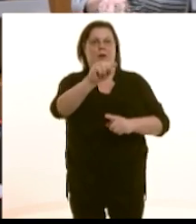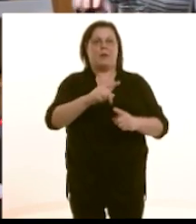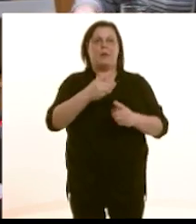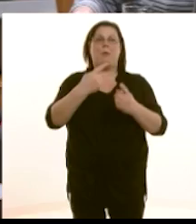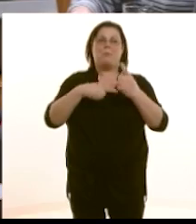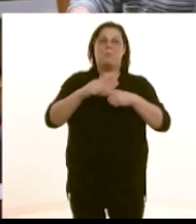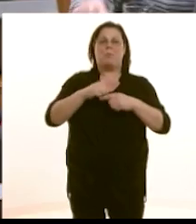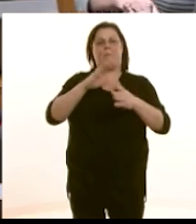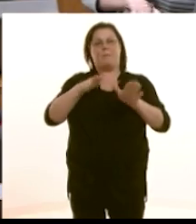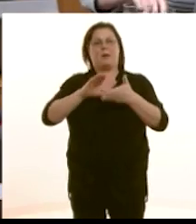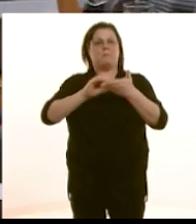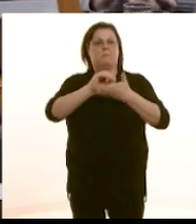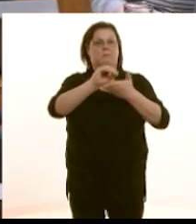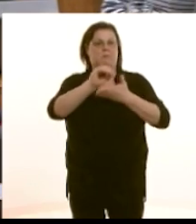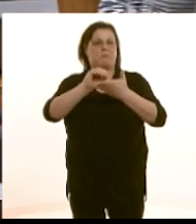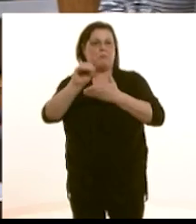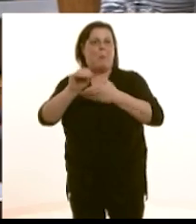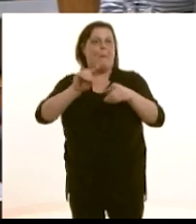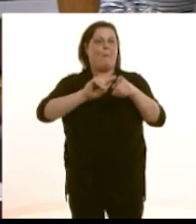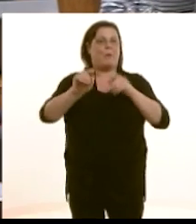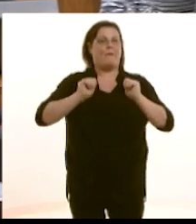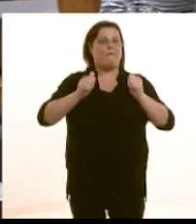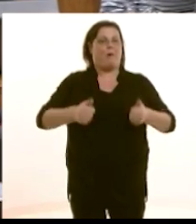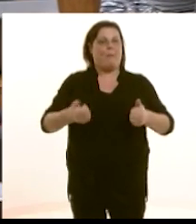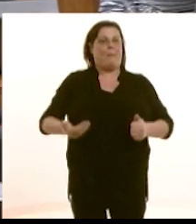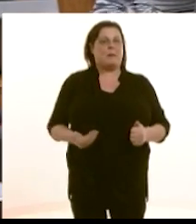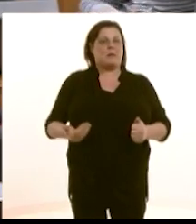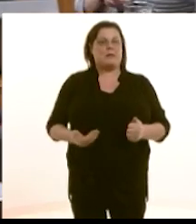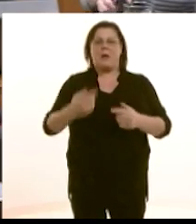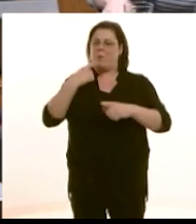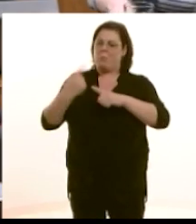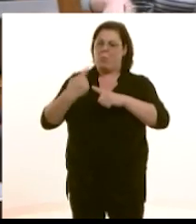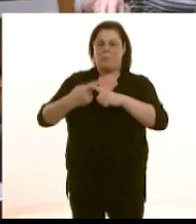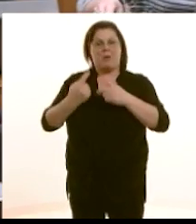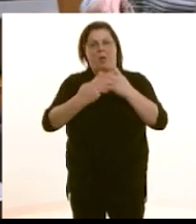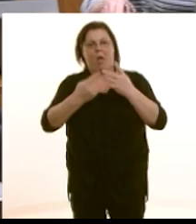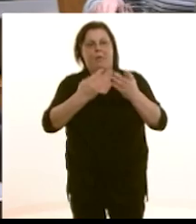syín weddill yn brydlon. Bydd ffermwyr sydd heb gael taliad erbyn diwedd Ionawr yn cael